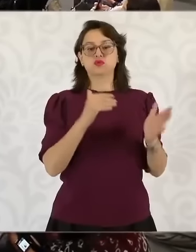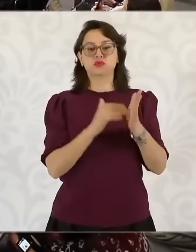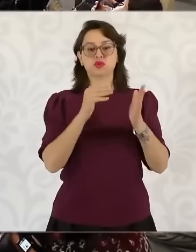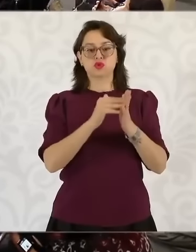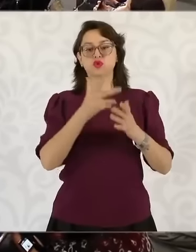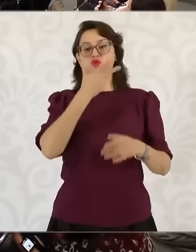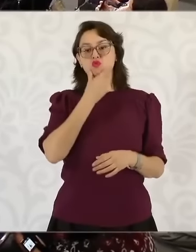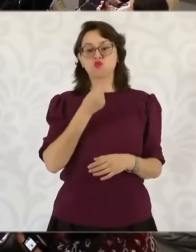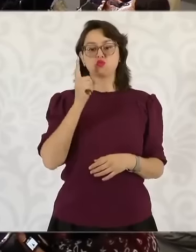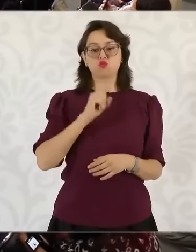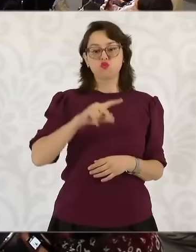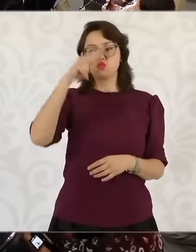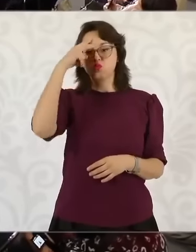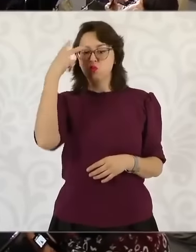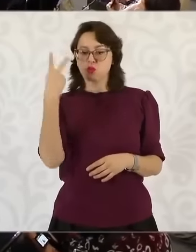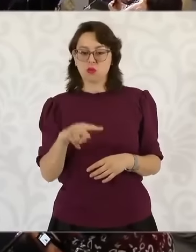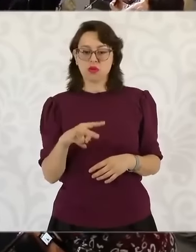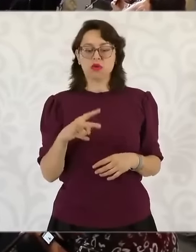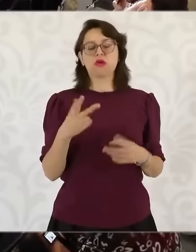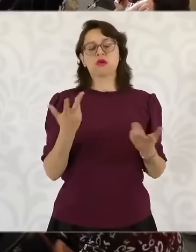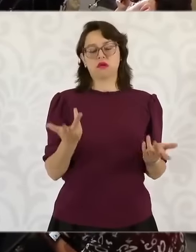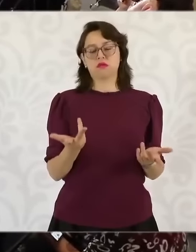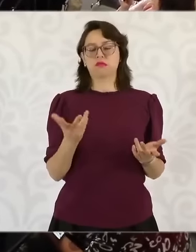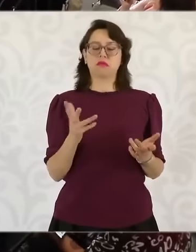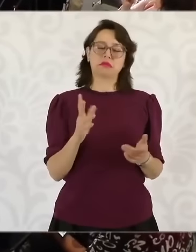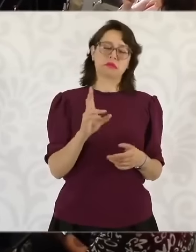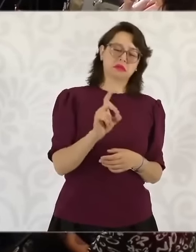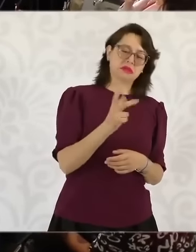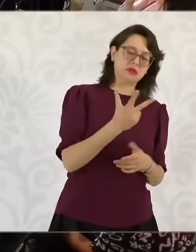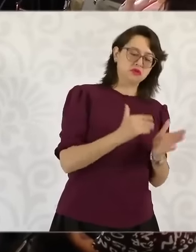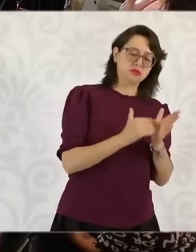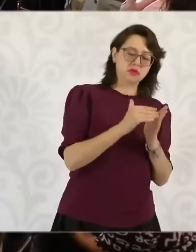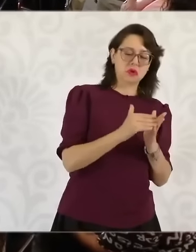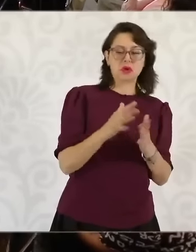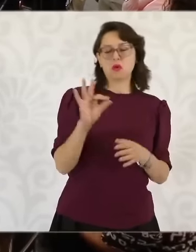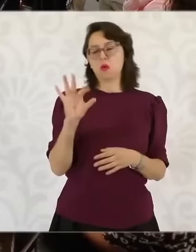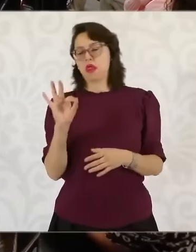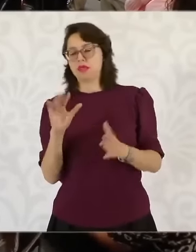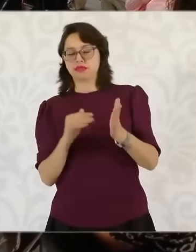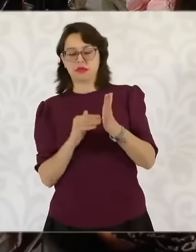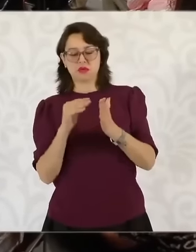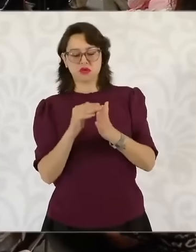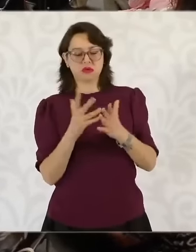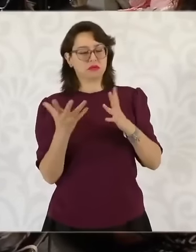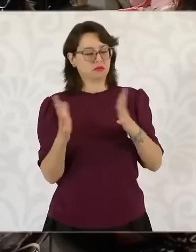hay quien habla de 40 m000ones son 4,000ones que no tienen documentos pero la mayoría de ellos ya